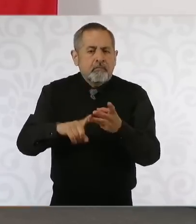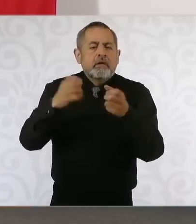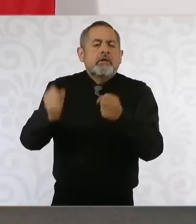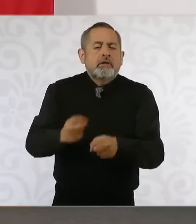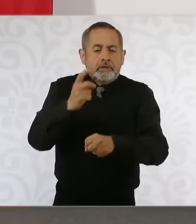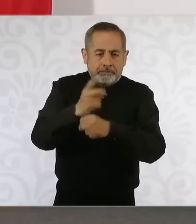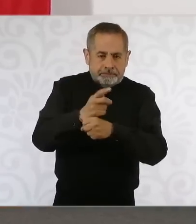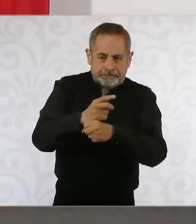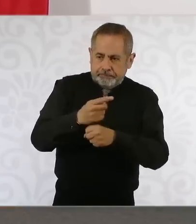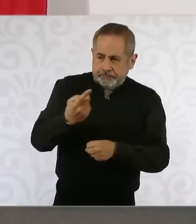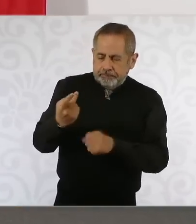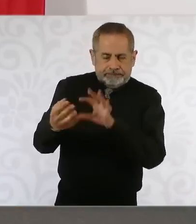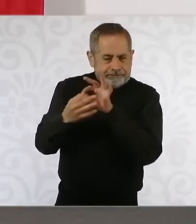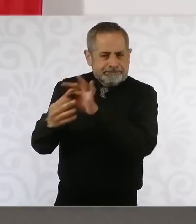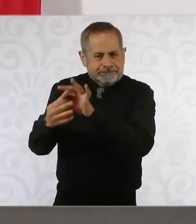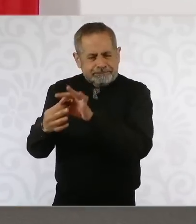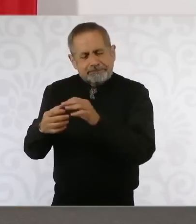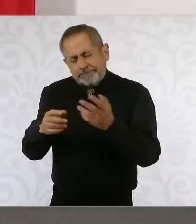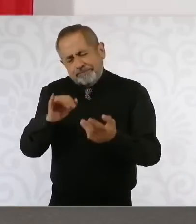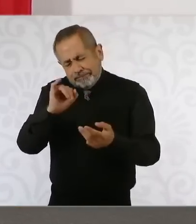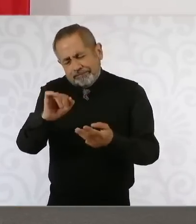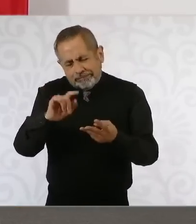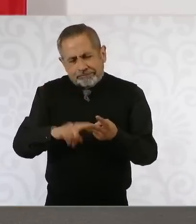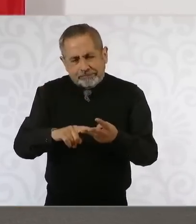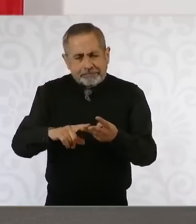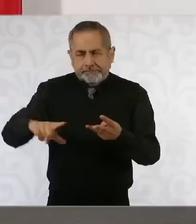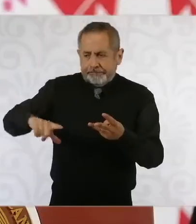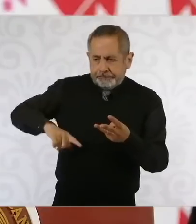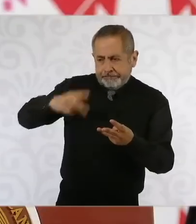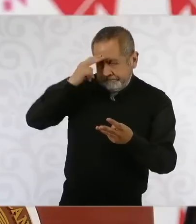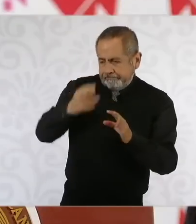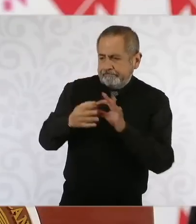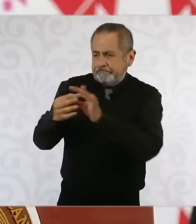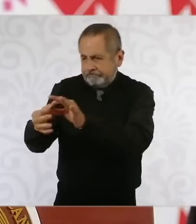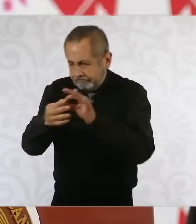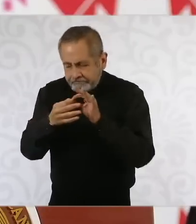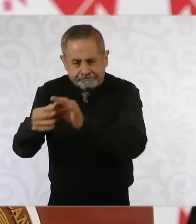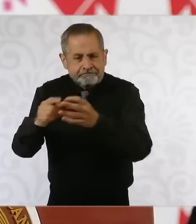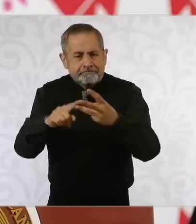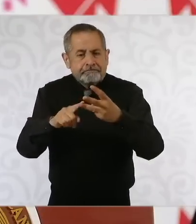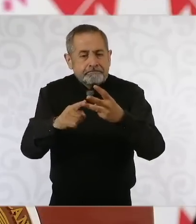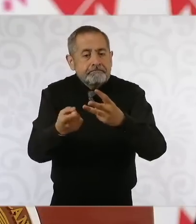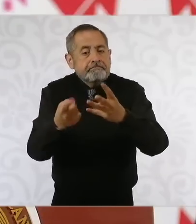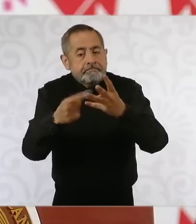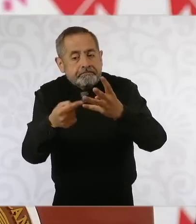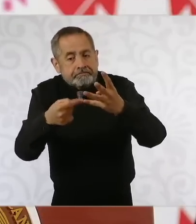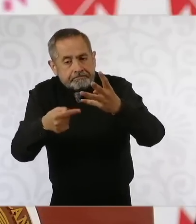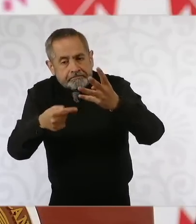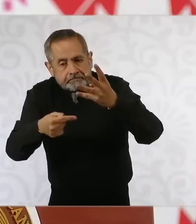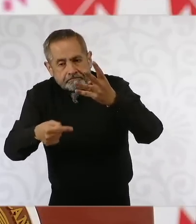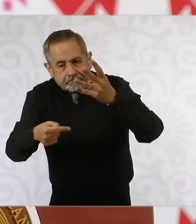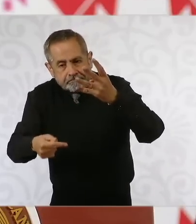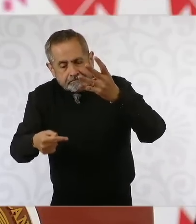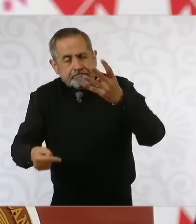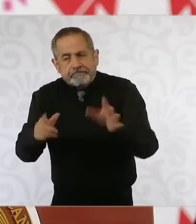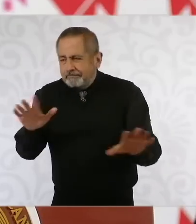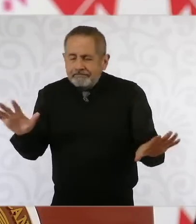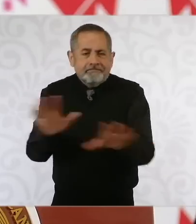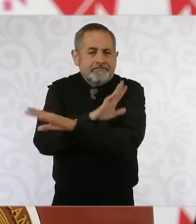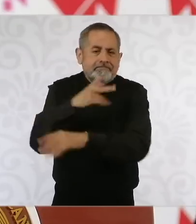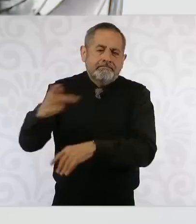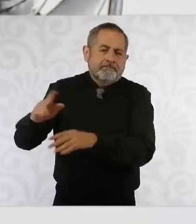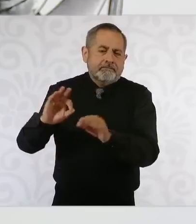Ciudadana de el gobierno de México pero también atendiendo de fondo un modelo de desarrollo que